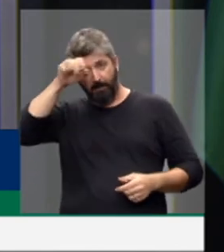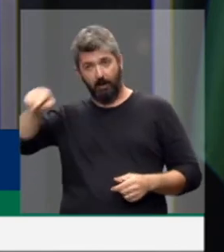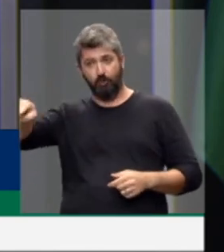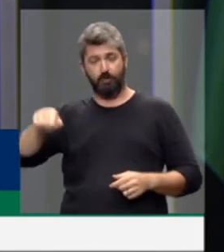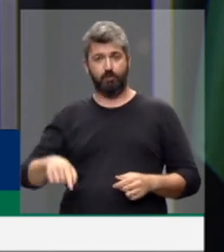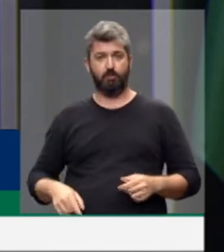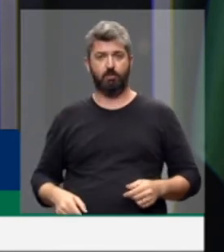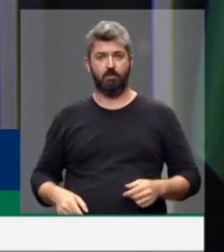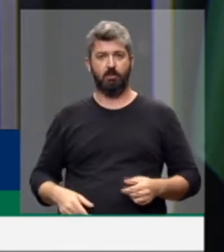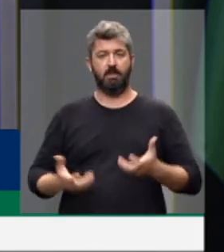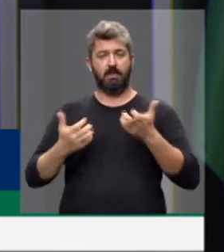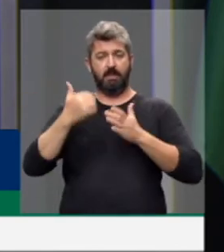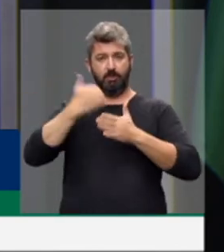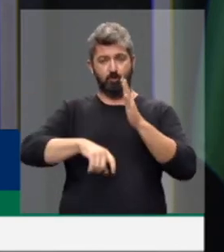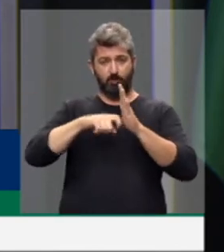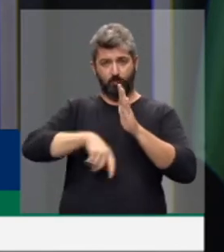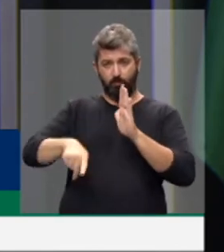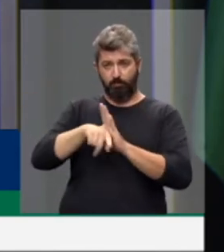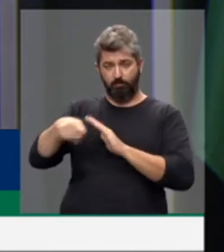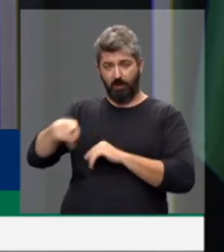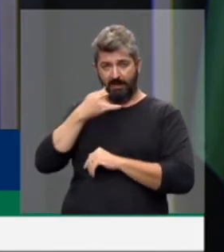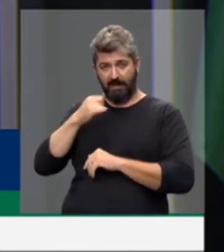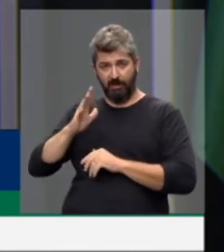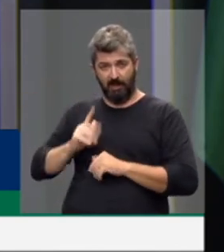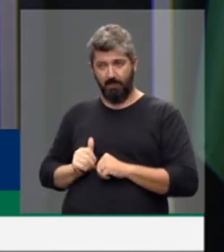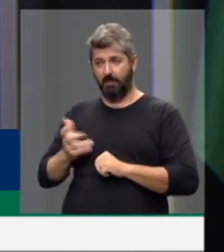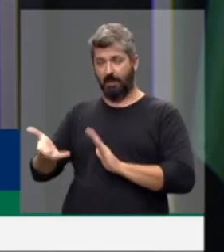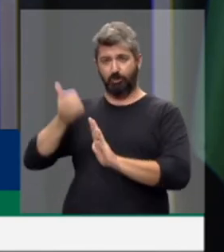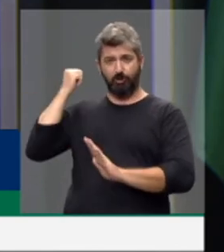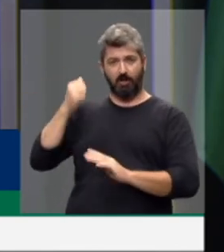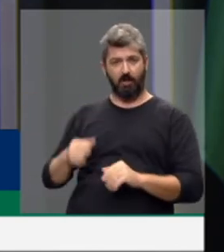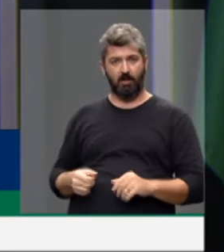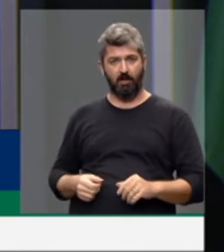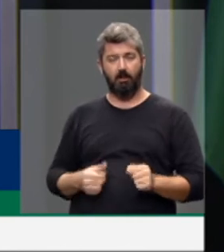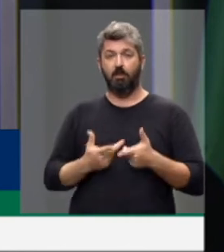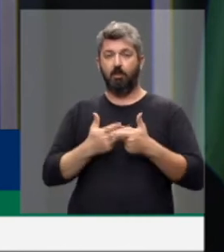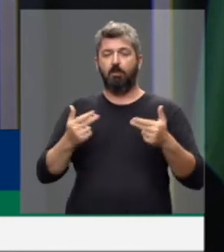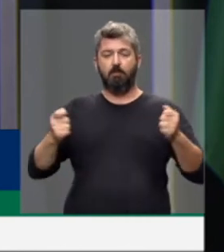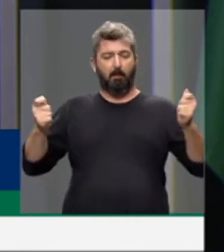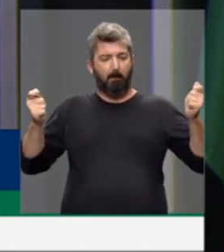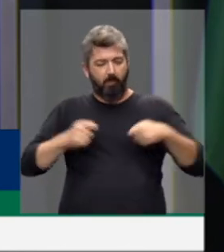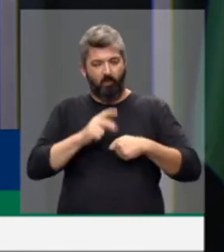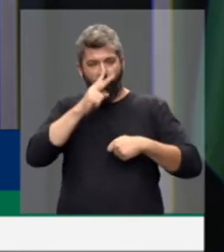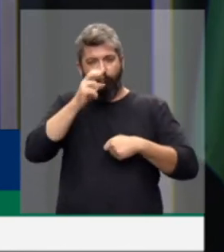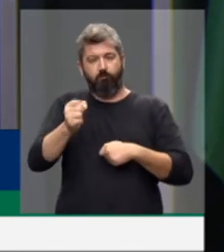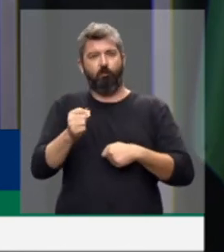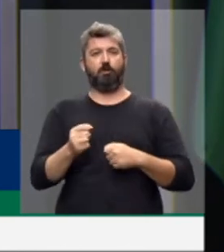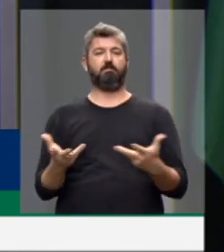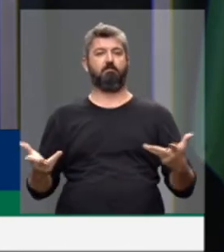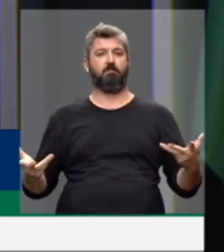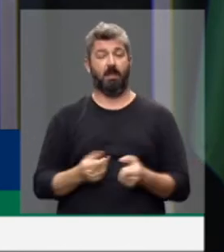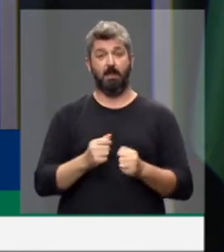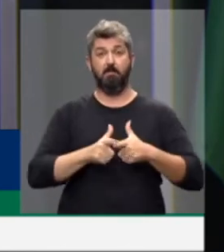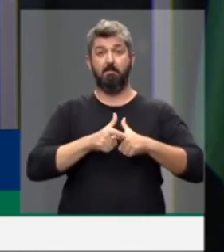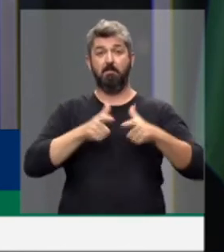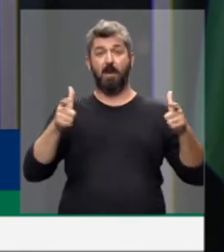REVISÃO NOVAMENTE PARA DAR O APOIO E ENERGIA RENOVÁVEL, ISSO É UM APRENDIZADÃO BRASIL, E QUER RETIRAR APOIO DAS ENERGIAS RENOVÁVEIS, NÓS